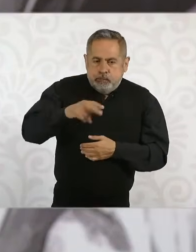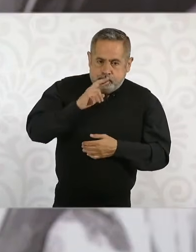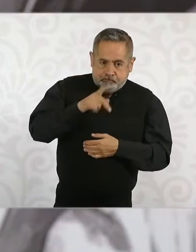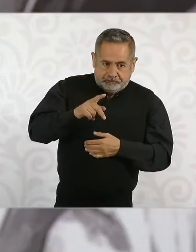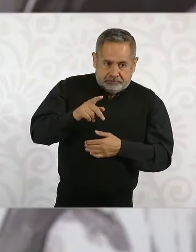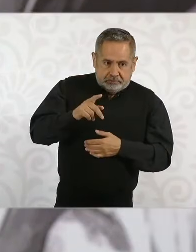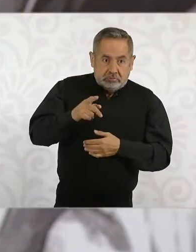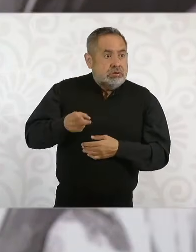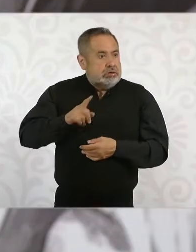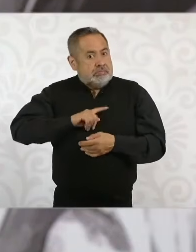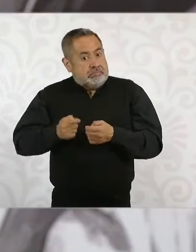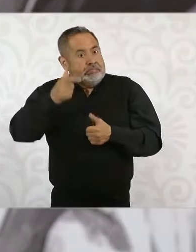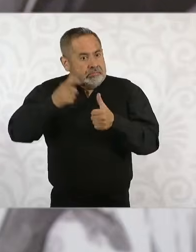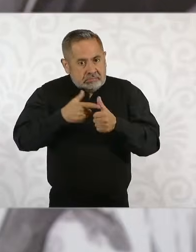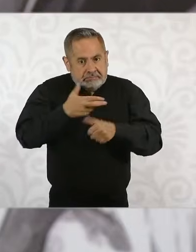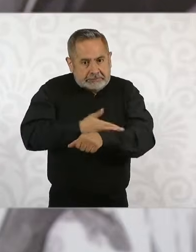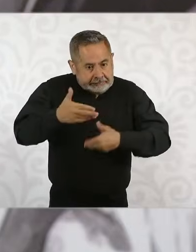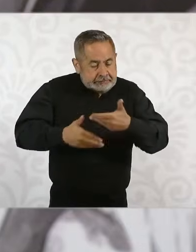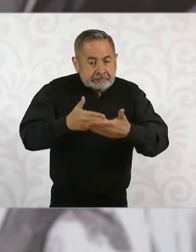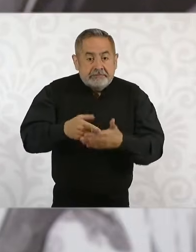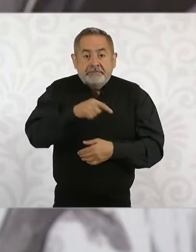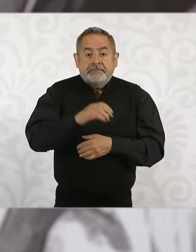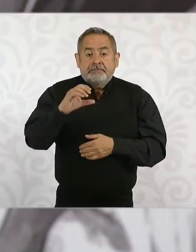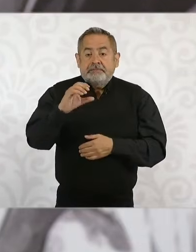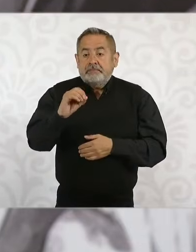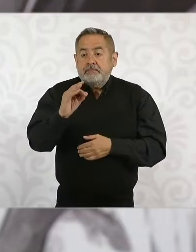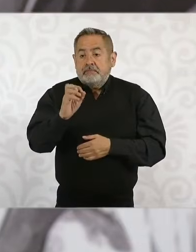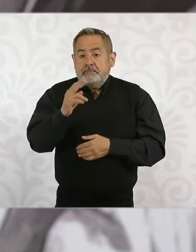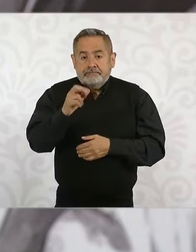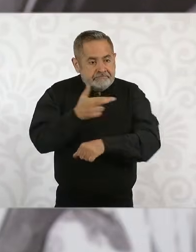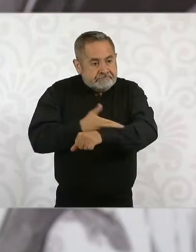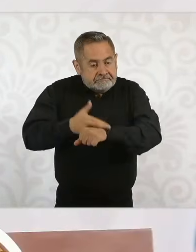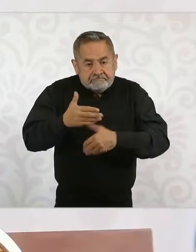está acompañando Cofeprisa dar hace al país muy competitivo. Ese es un primer punto importante.